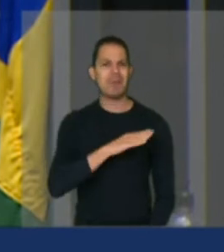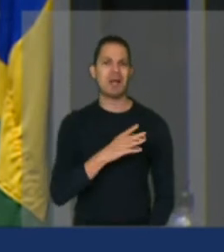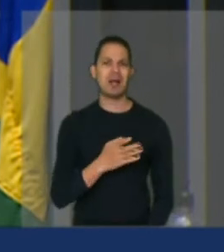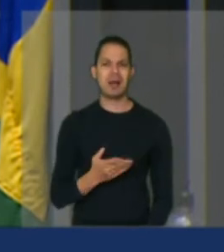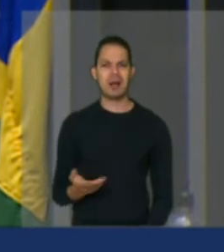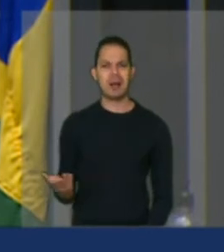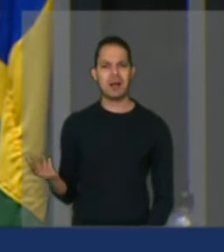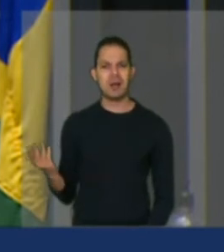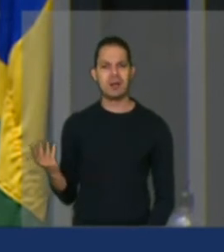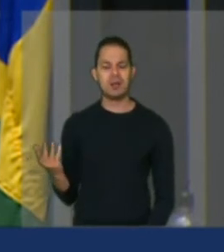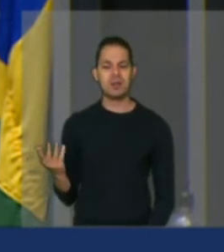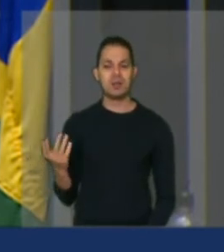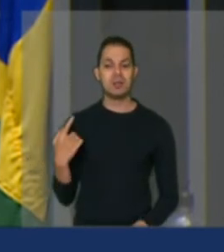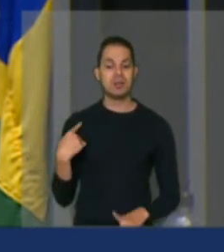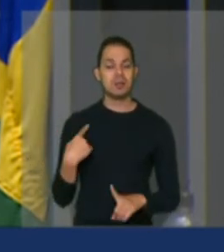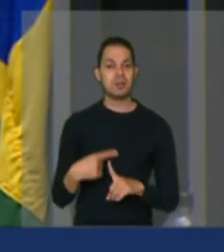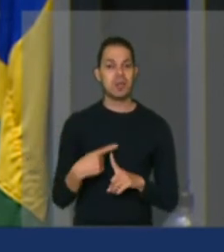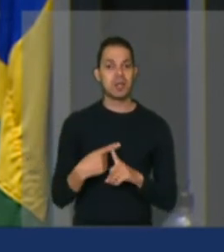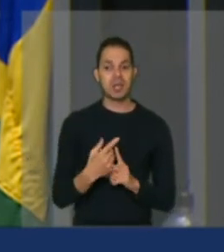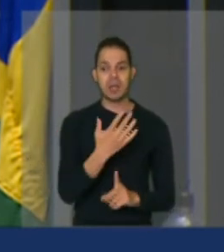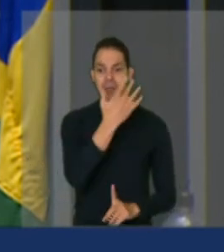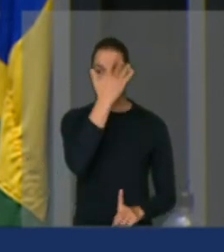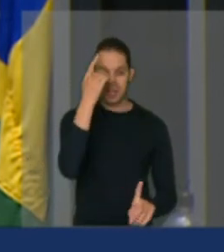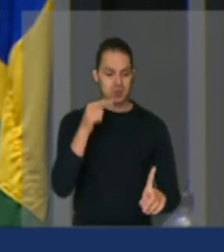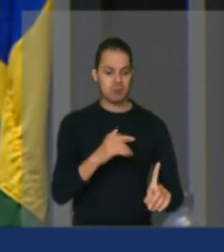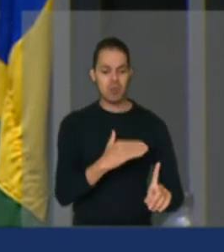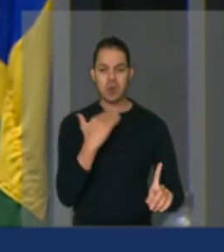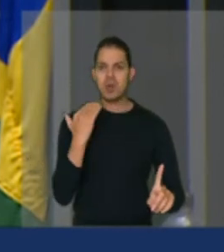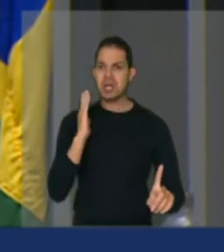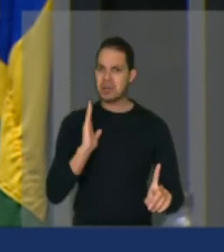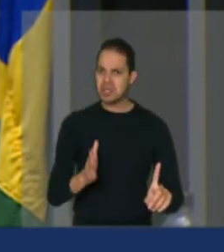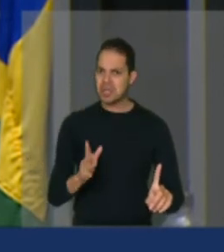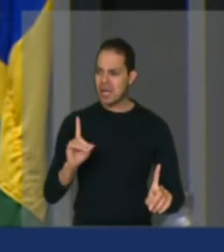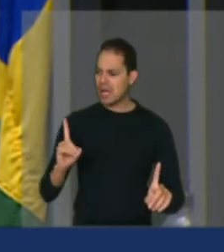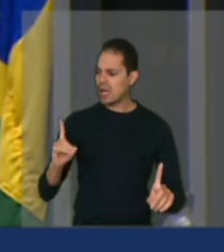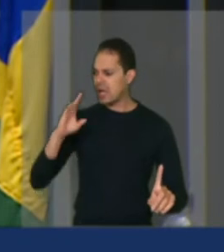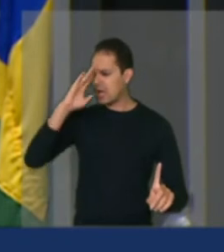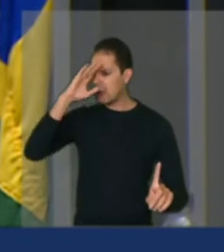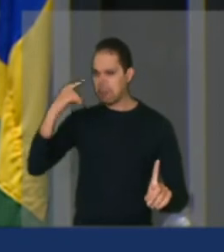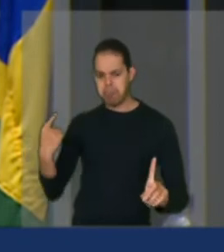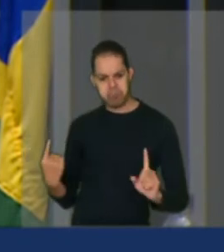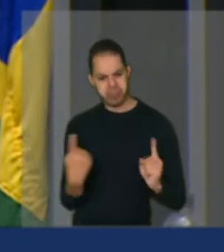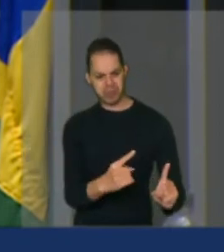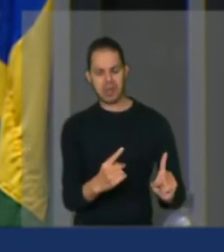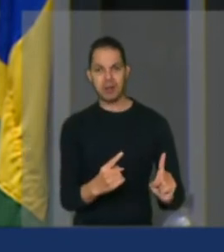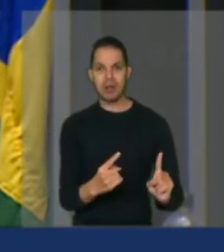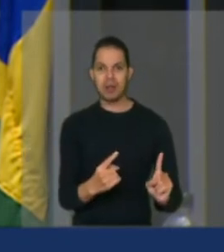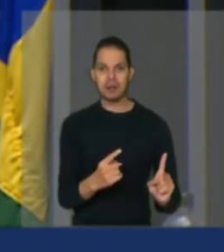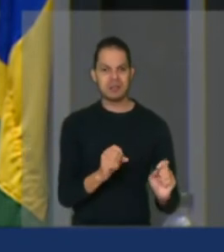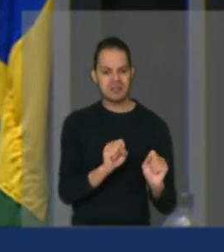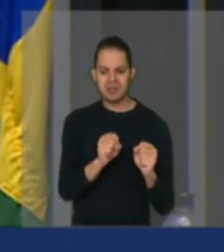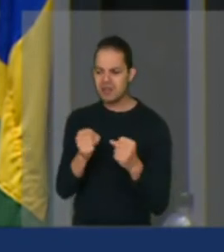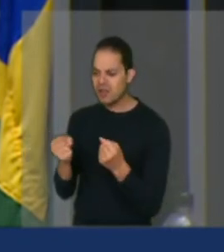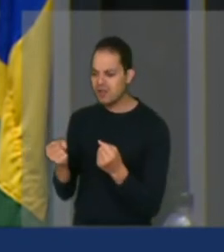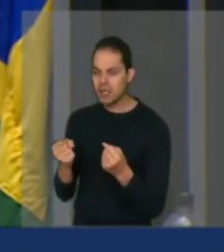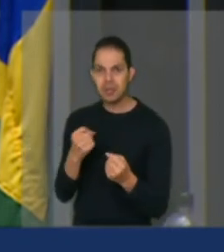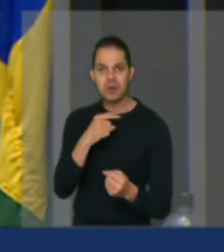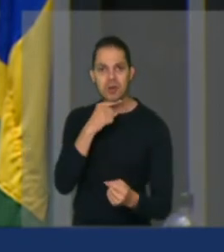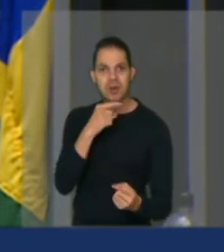ATACA QUEM NÃO ESTÁ AQUI CONOSCO E QUE NÃO PODE SE DEFENDER. PORTANTO, EU QUERO